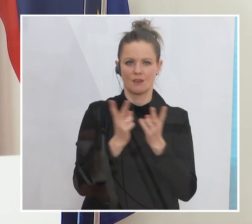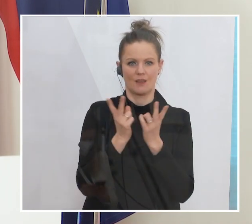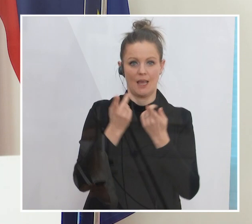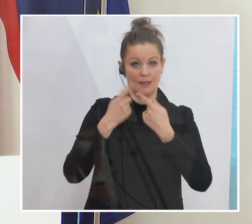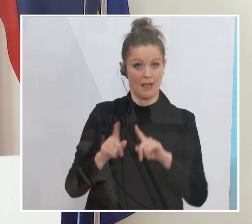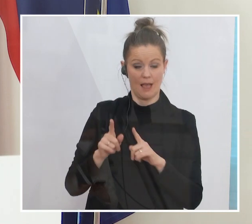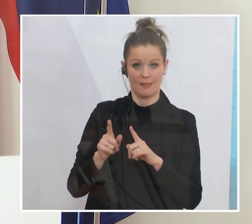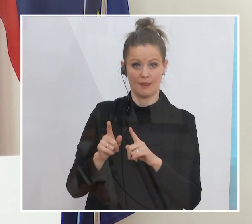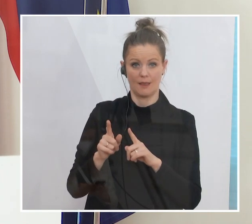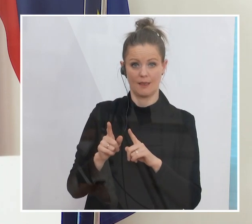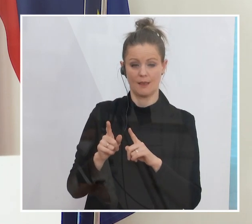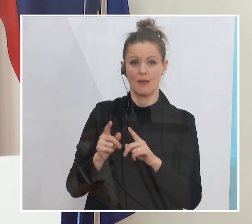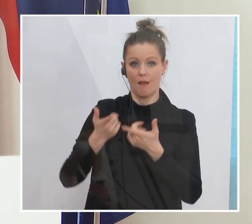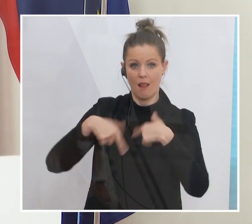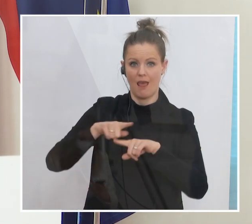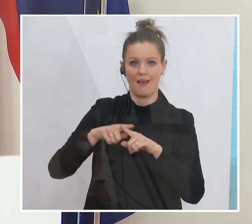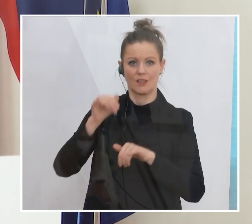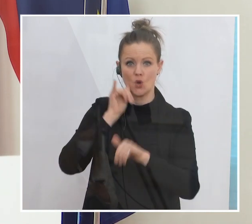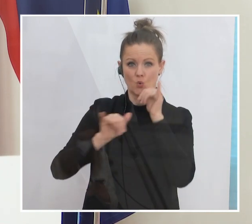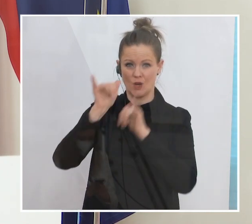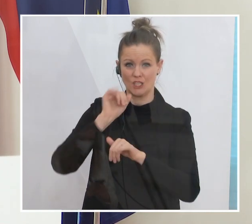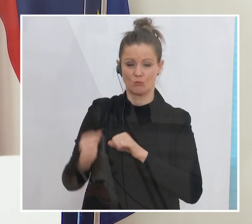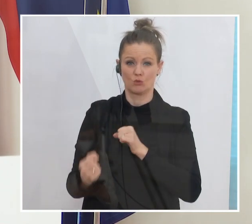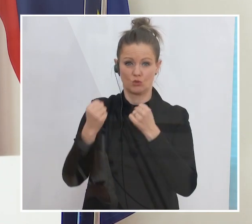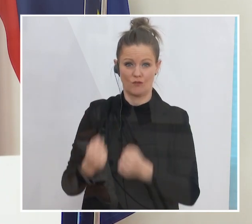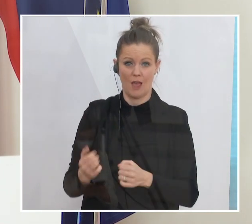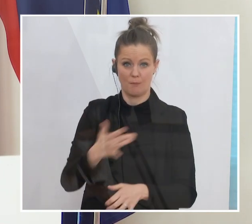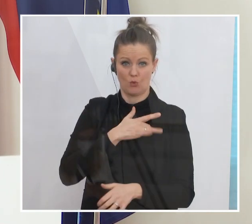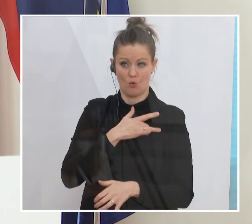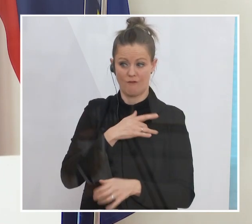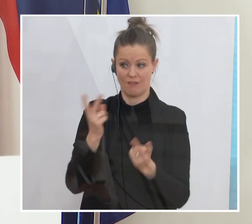vom Tourismus betroffenen Ländern, dann sind wir hier wesentlich besser durch die Krise gekommen,